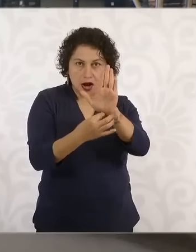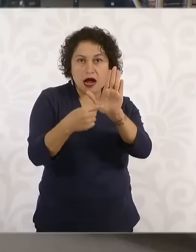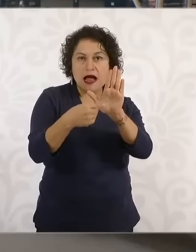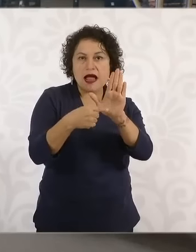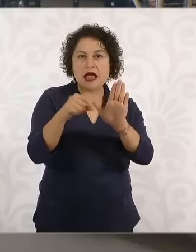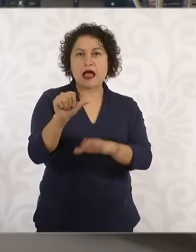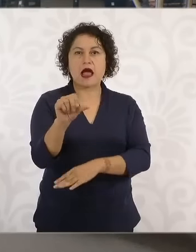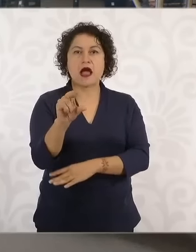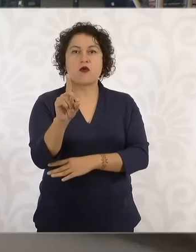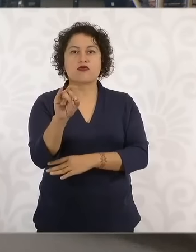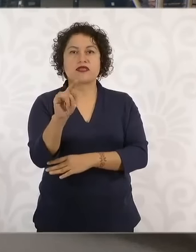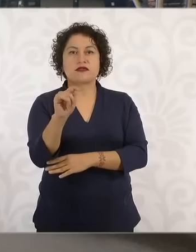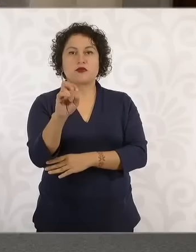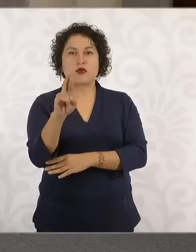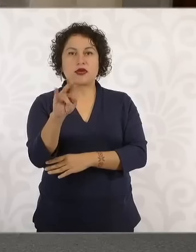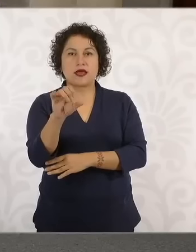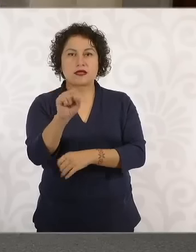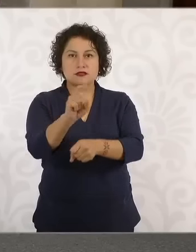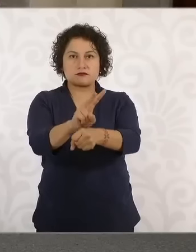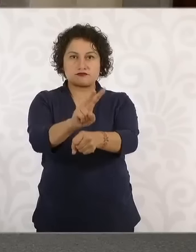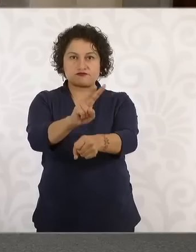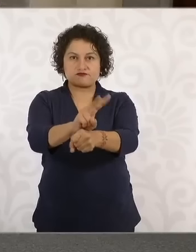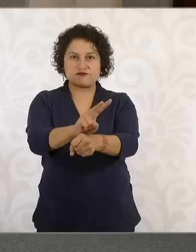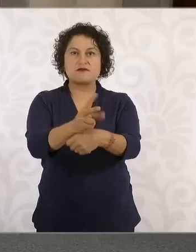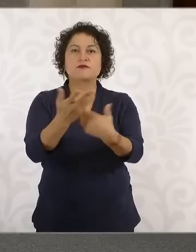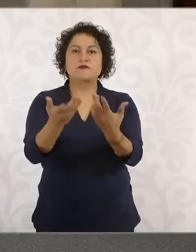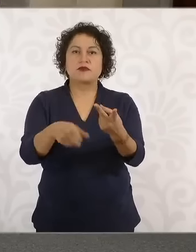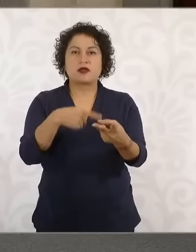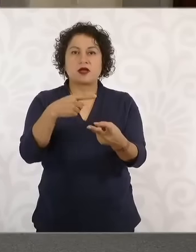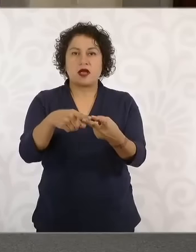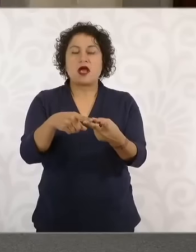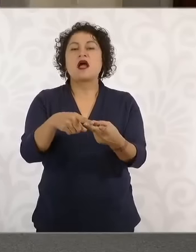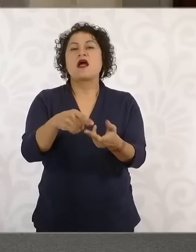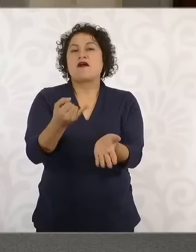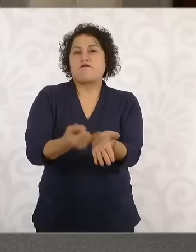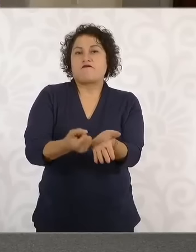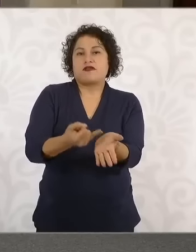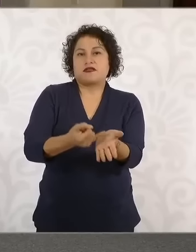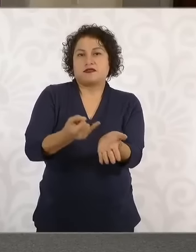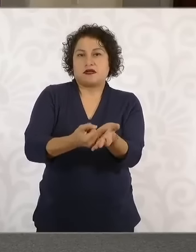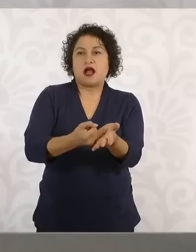para hacer los créditos fiscales, en fin, para que no se ande diciendo que hay algo